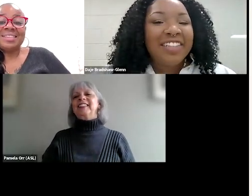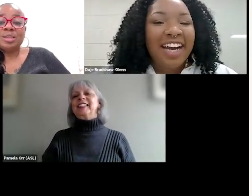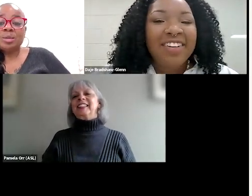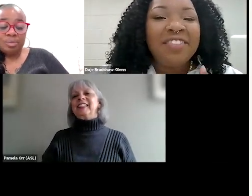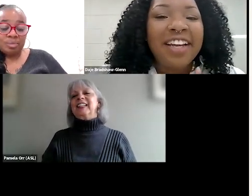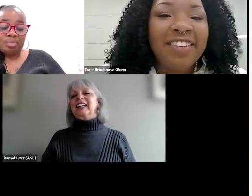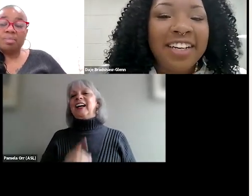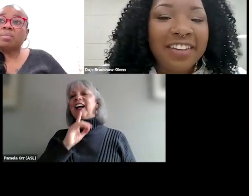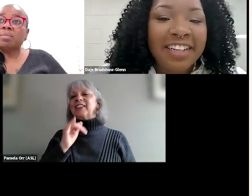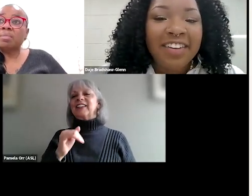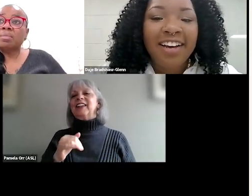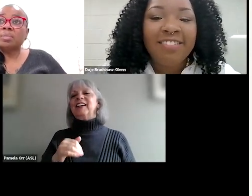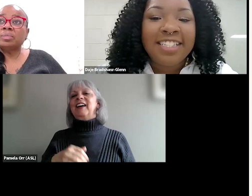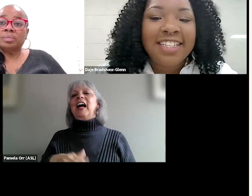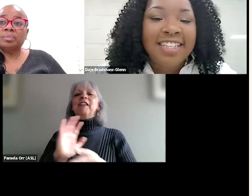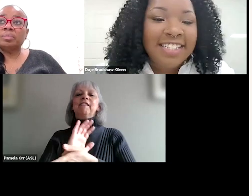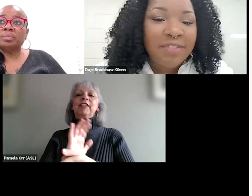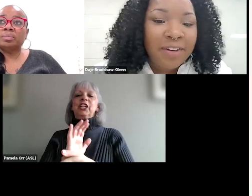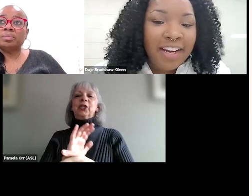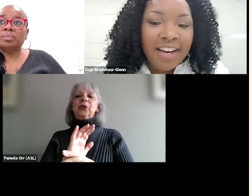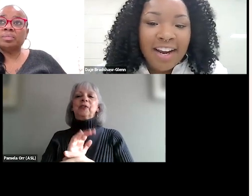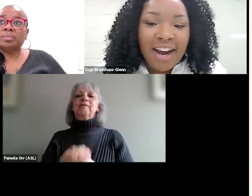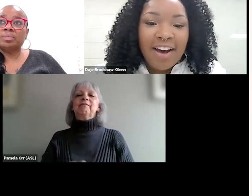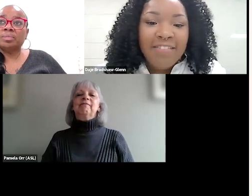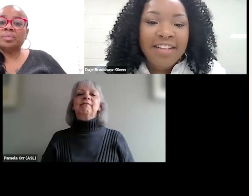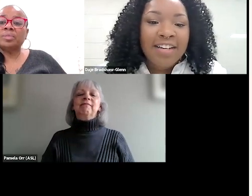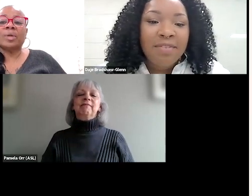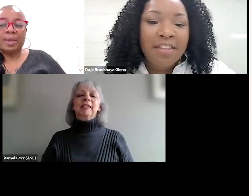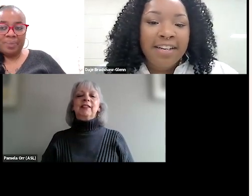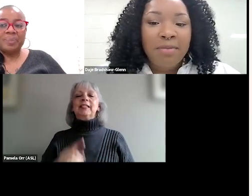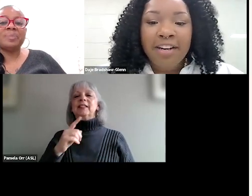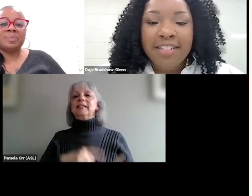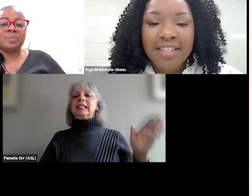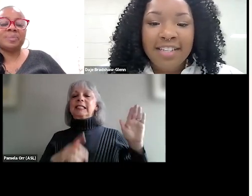Voy a poner un clip de video del testimonio de un residente que habla sobre su experiencia